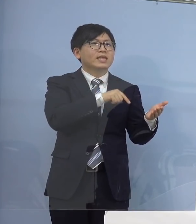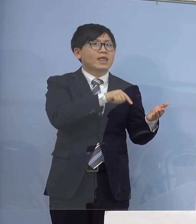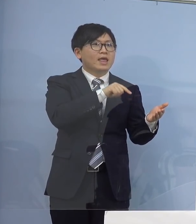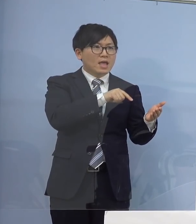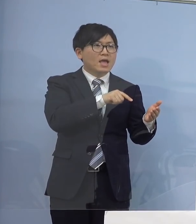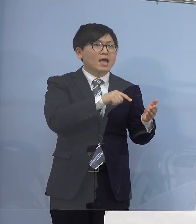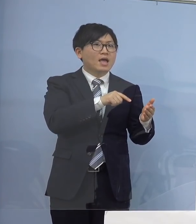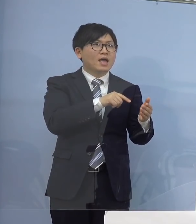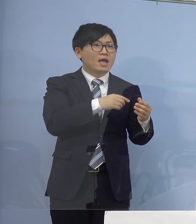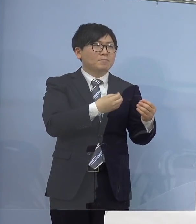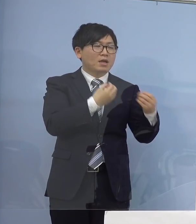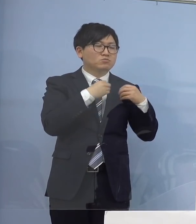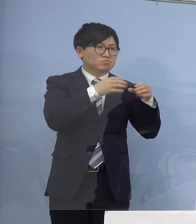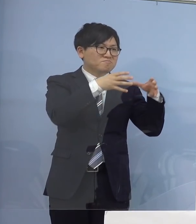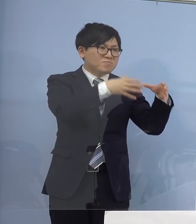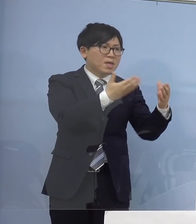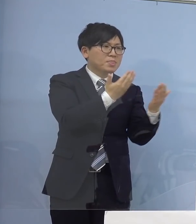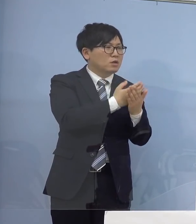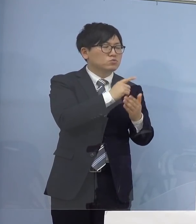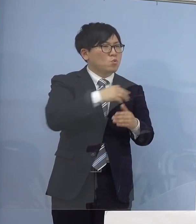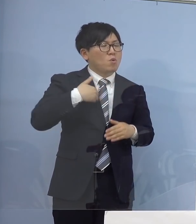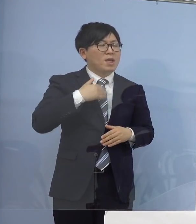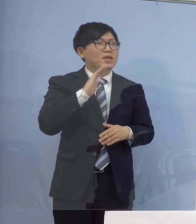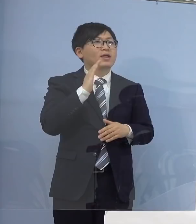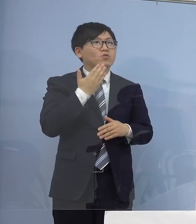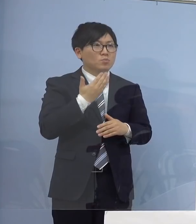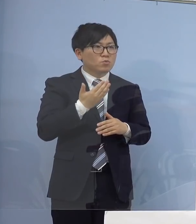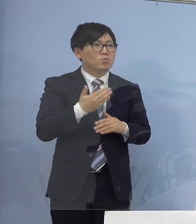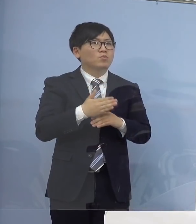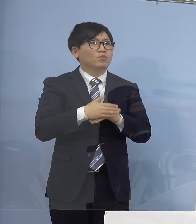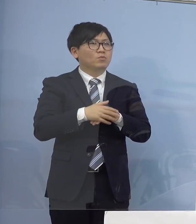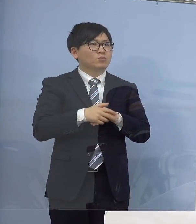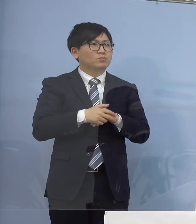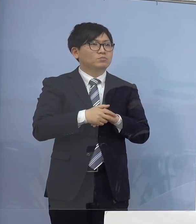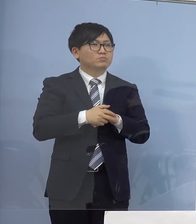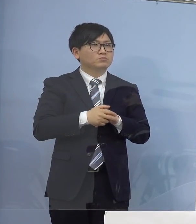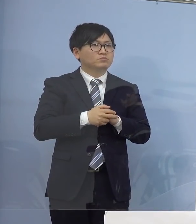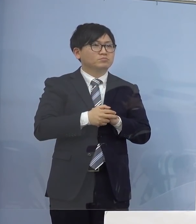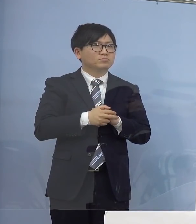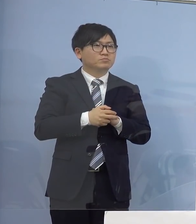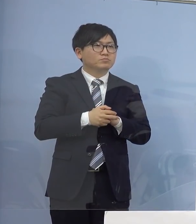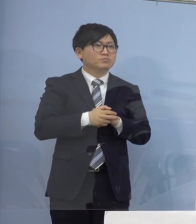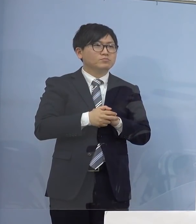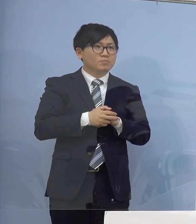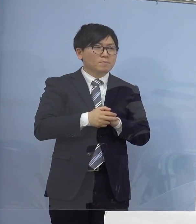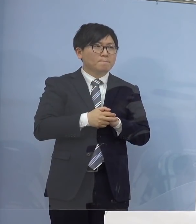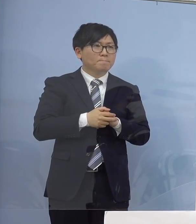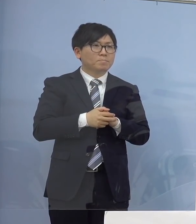積極的疫学調査いかなくて ある方を中心にしてどうも広がりがあると